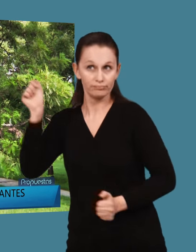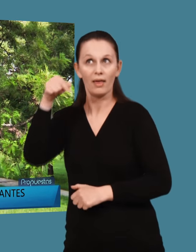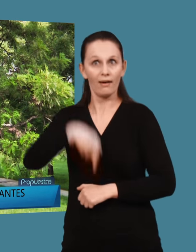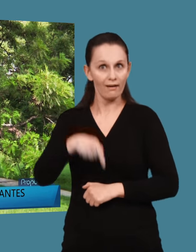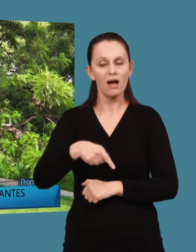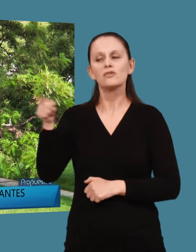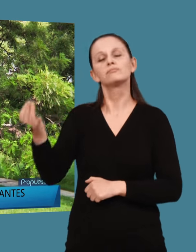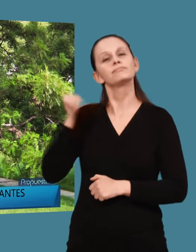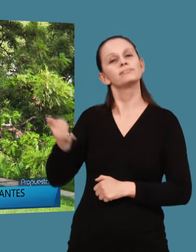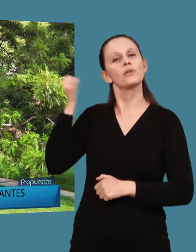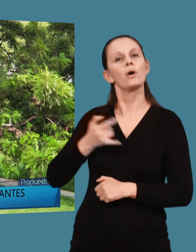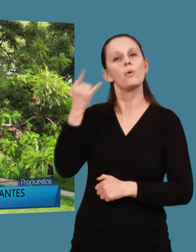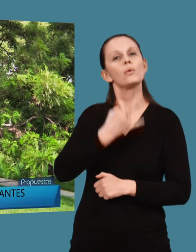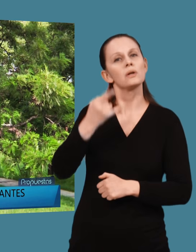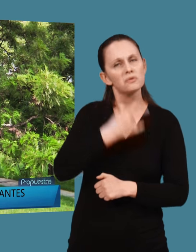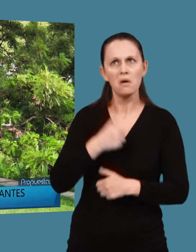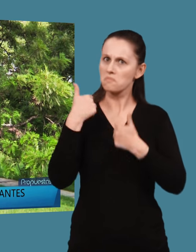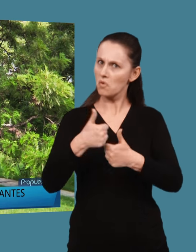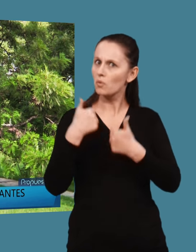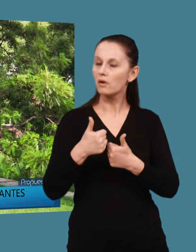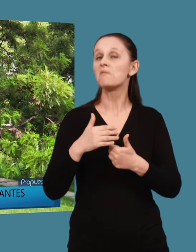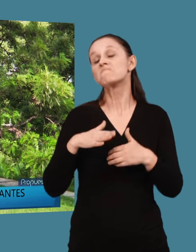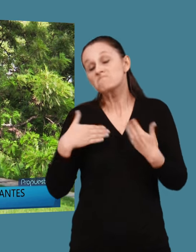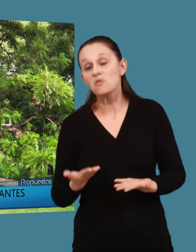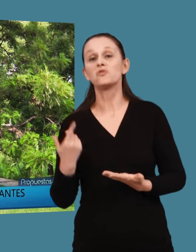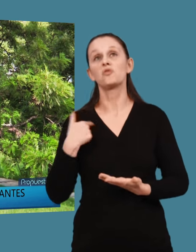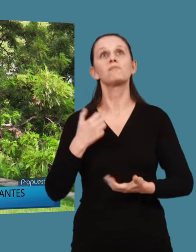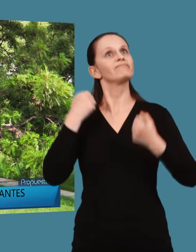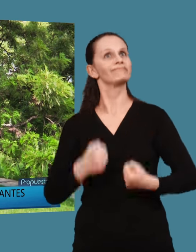me comentaron sobre la Universidad, me dijeron que era buena, entonces decidí venir acá.